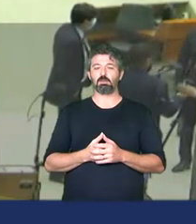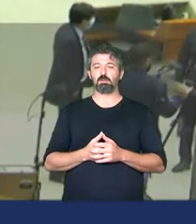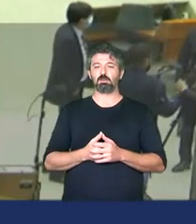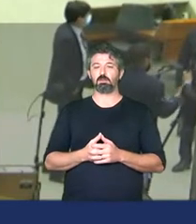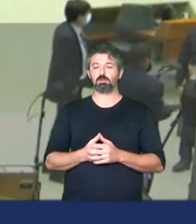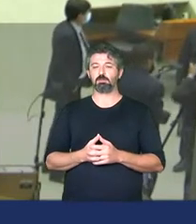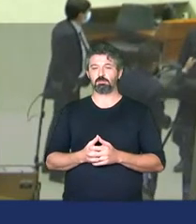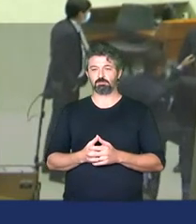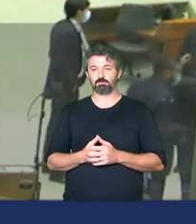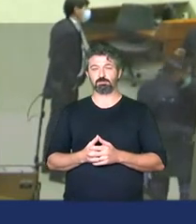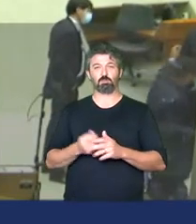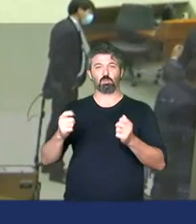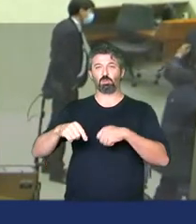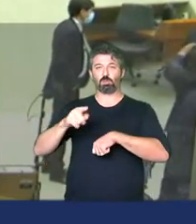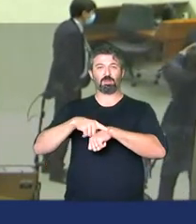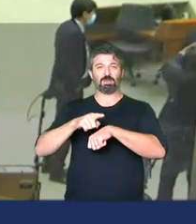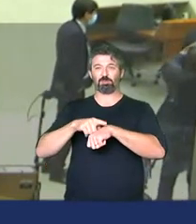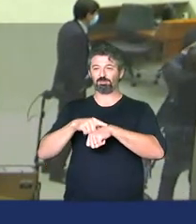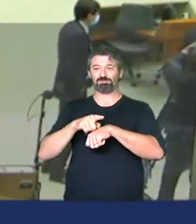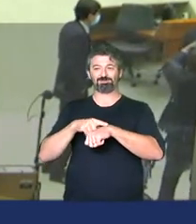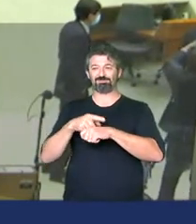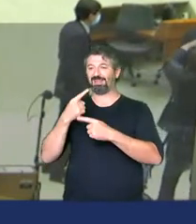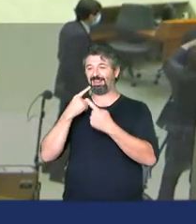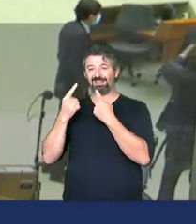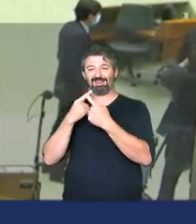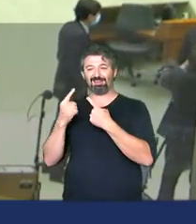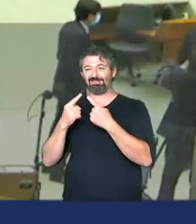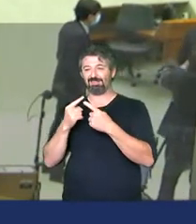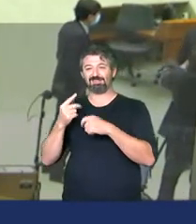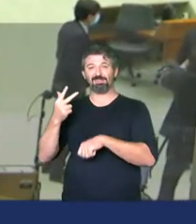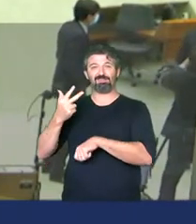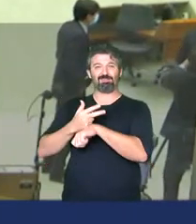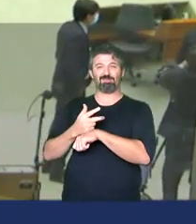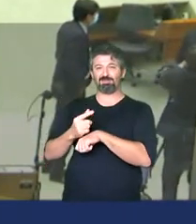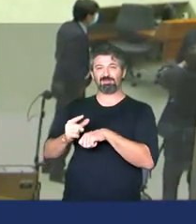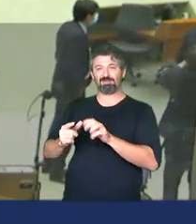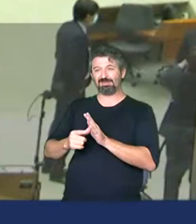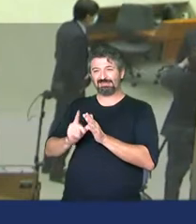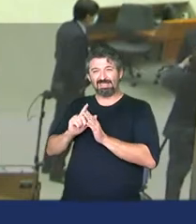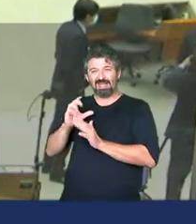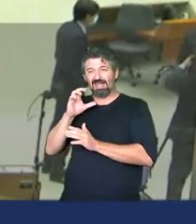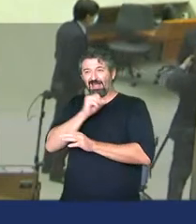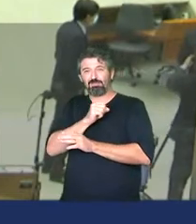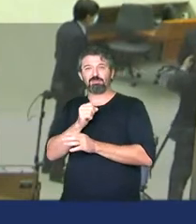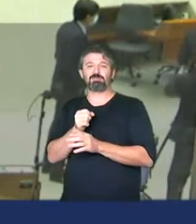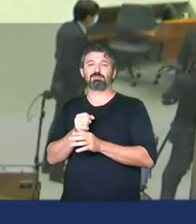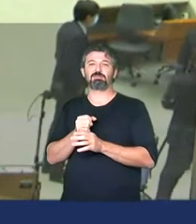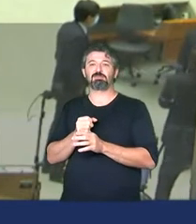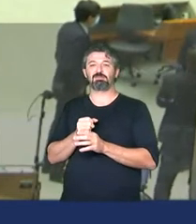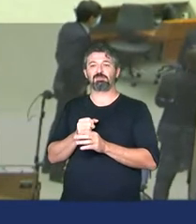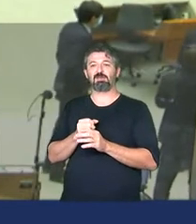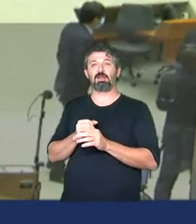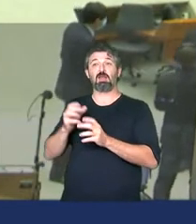FEGHALI. -- [MÁRCIO SALEMA]: NÃO DEU TEMPO... A ENTREVISTA FOI GRAVADA AGORA HÁ POUCO... COM A DEPUTADA JANDIRA FEGHALI QUE JÁ ESTÁ ENTÃO